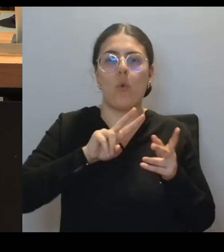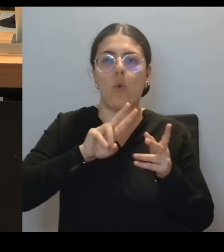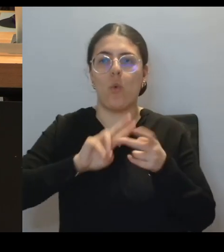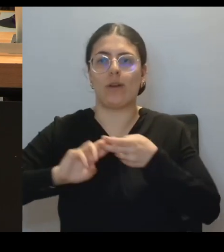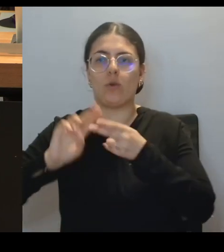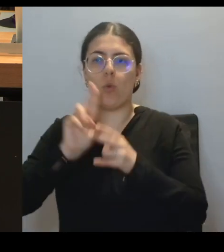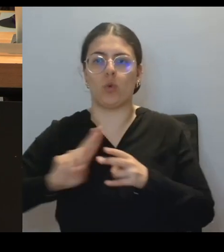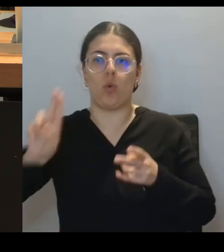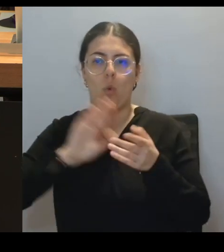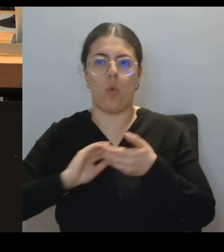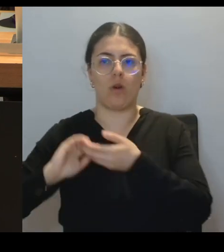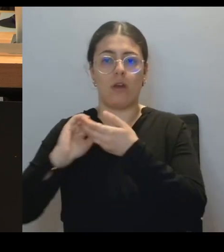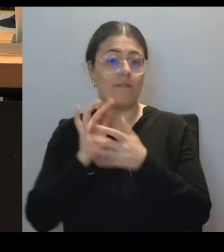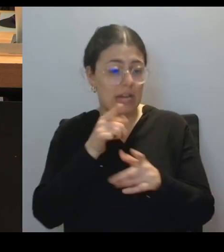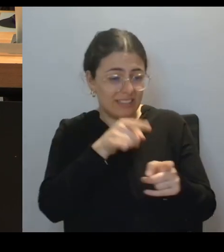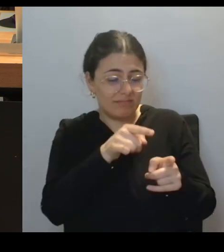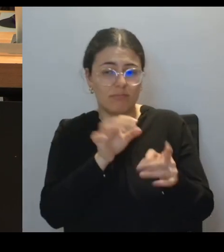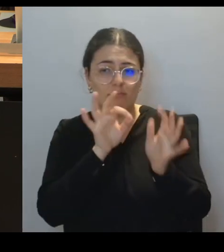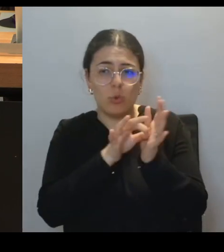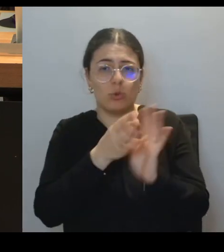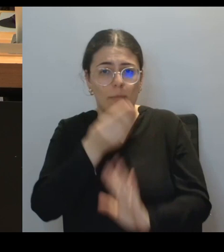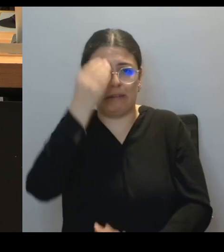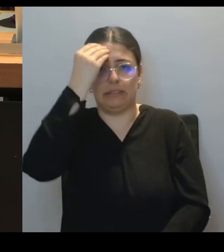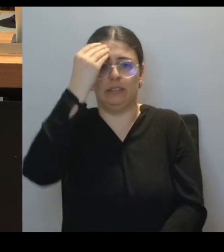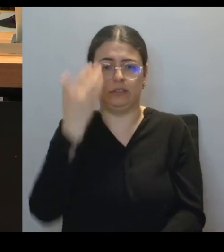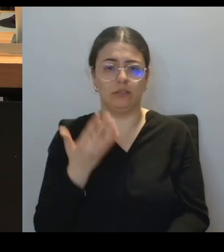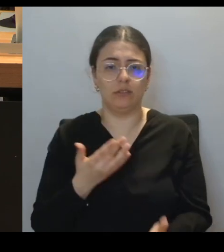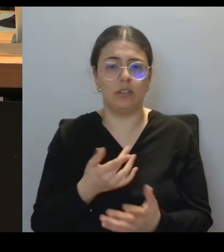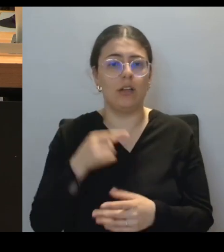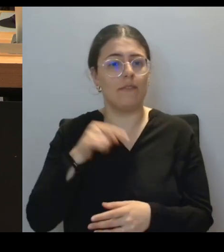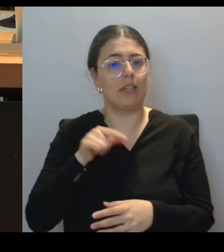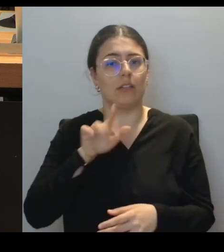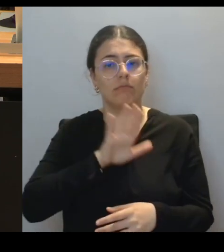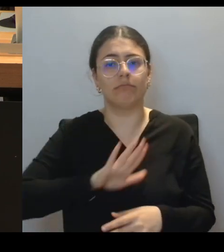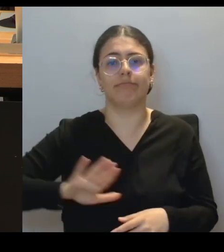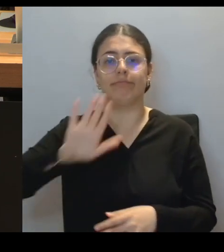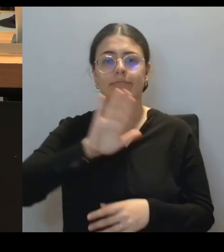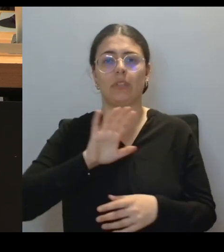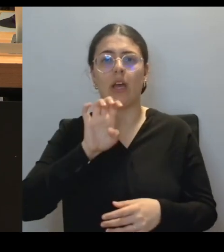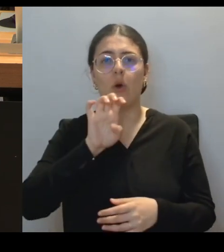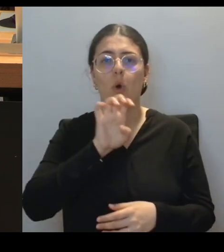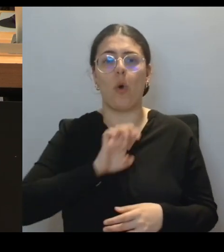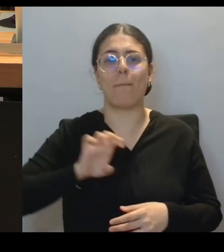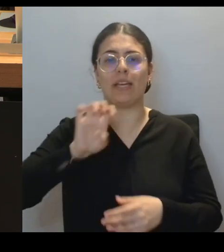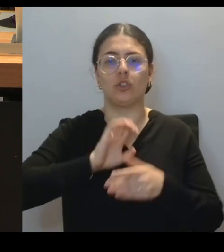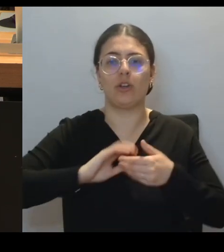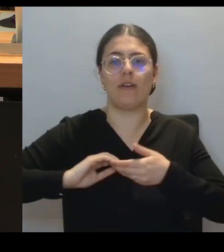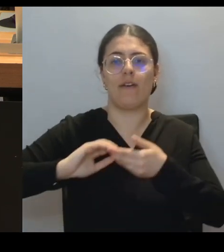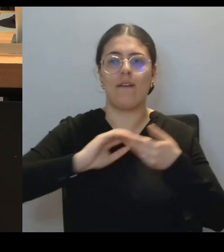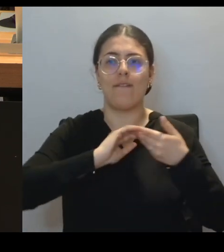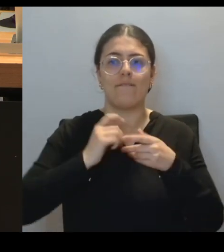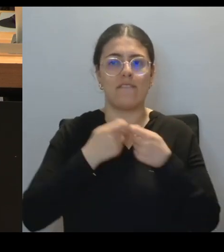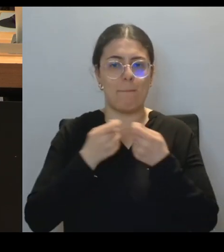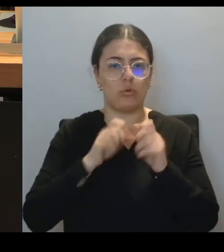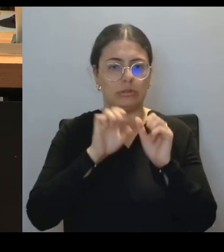also in einem europäischen Verbundsystem sind. Und wenn andere Staaten in ihrer Souveränität andere Entscheidungen treffen, dann haben sie das weder zu